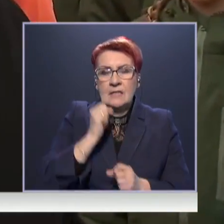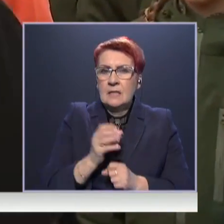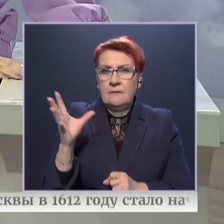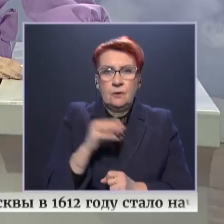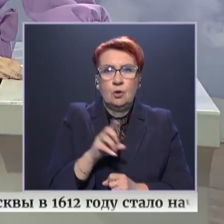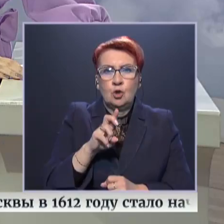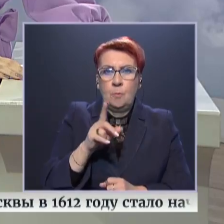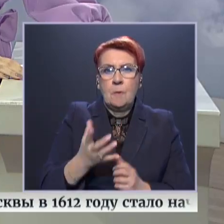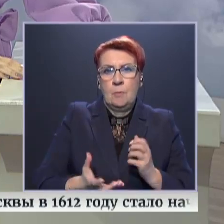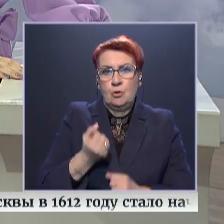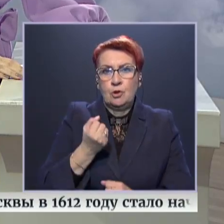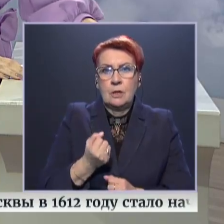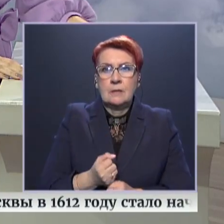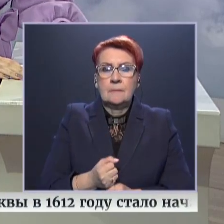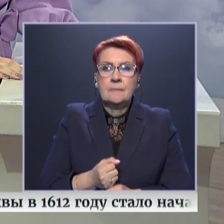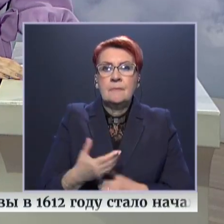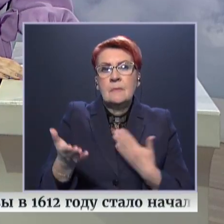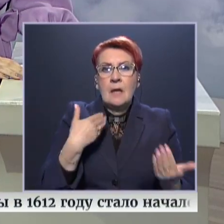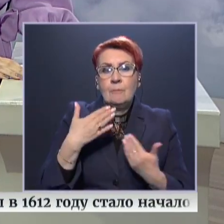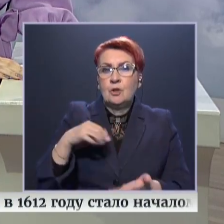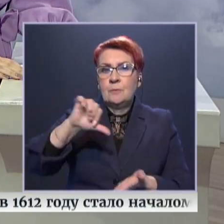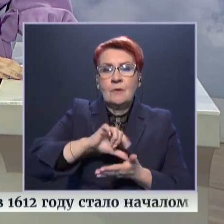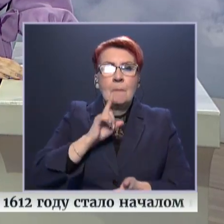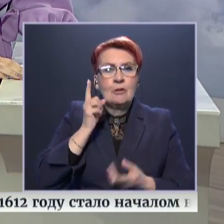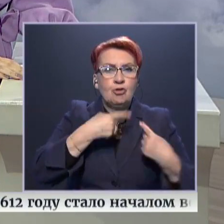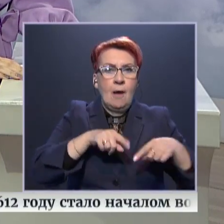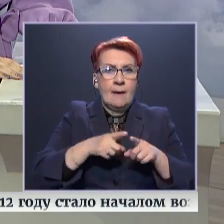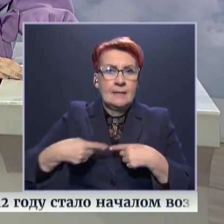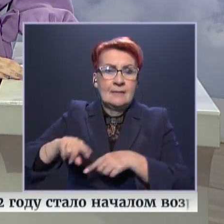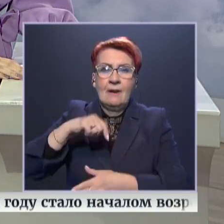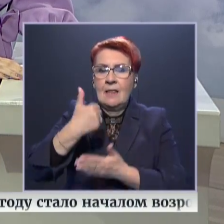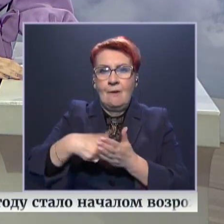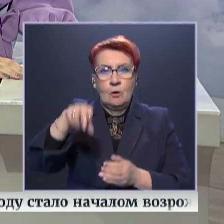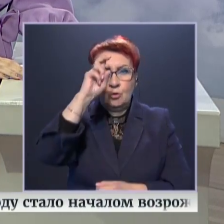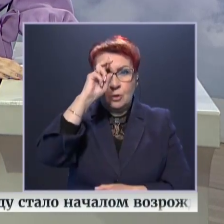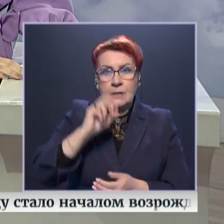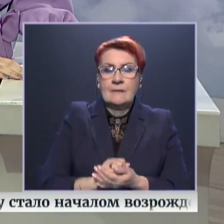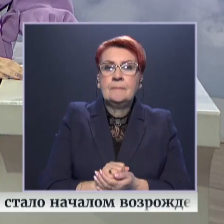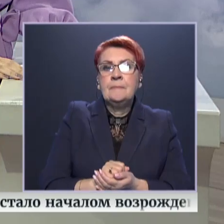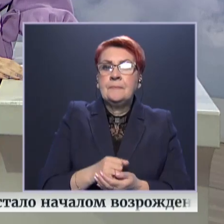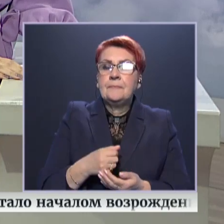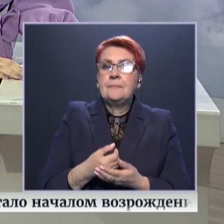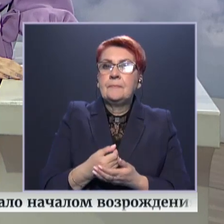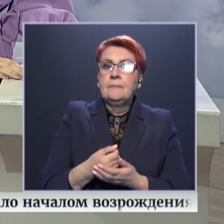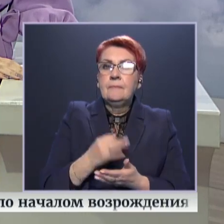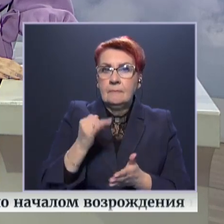поддержать общаясь представителями молодежных организаций глава государства Коснулся и сложной ситуации на херсонском